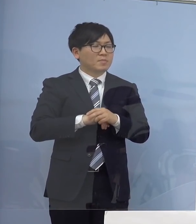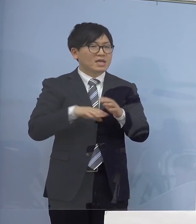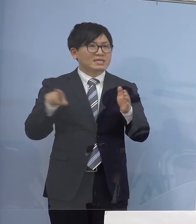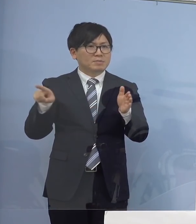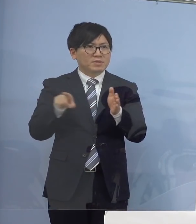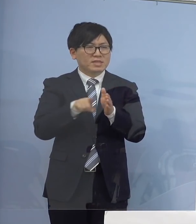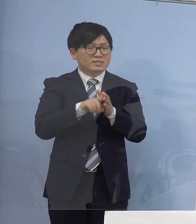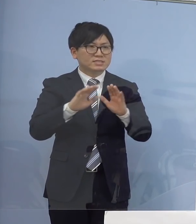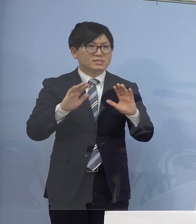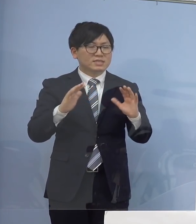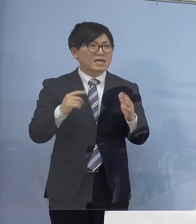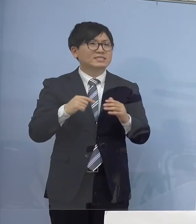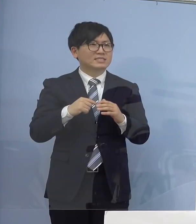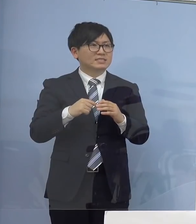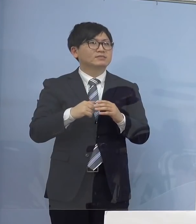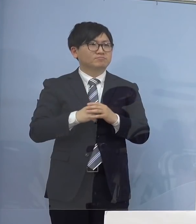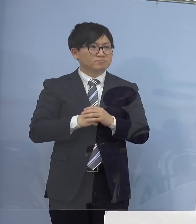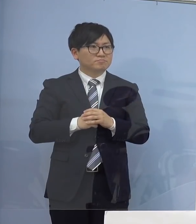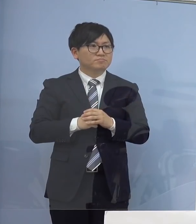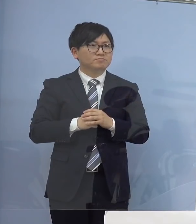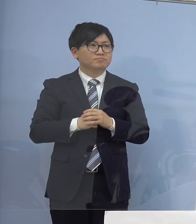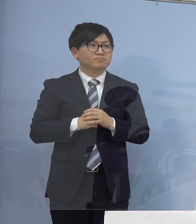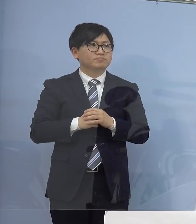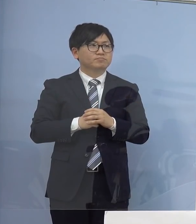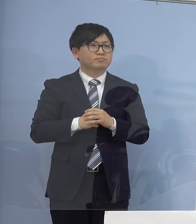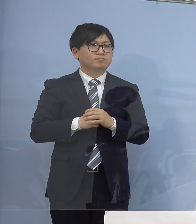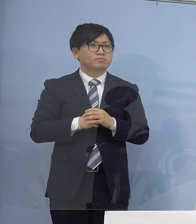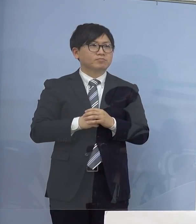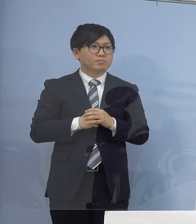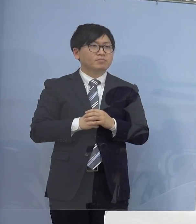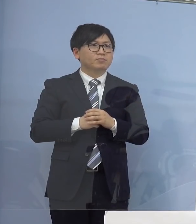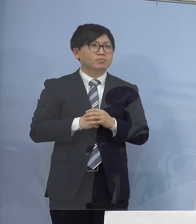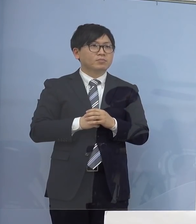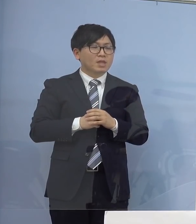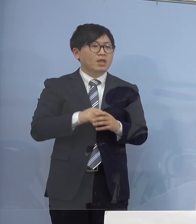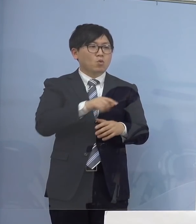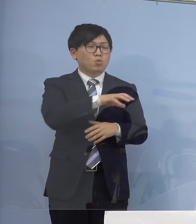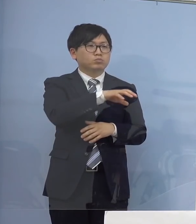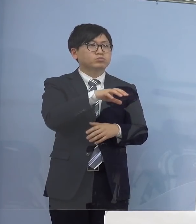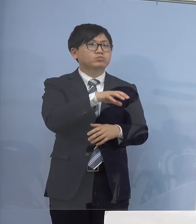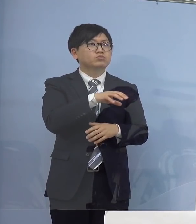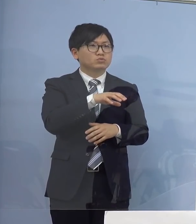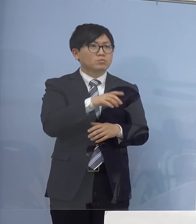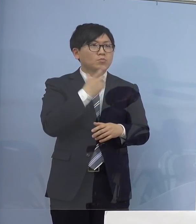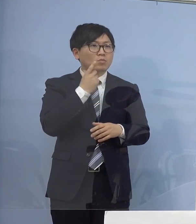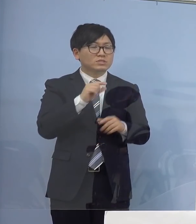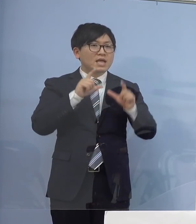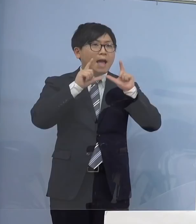あえてこれからはこの部分 発表出来るだけのものがあれば発表させていただく